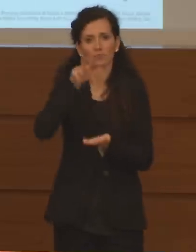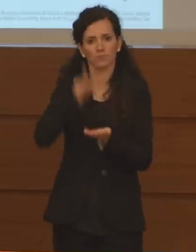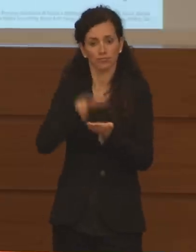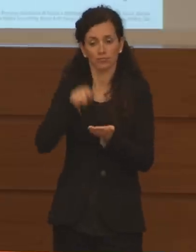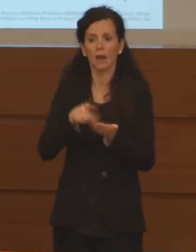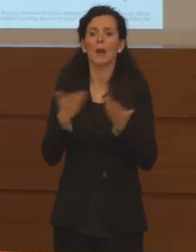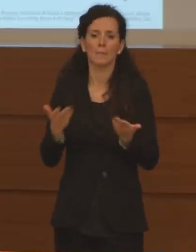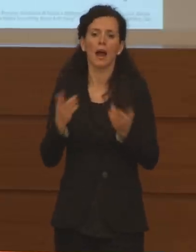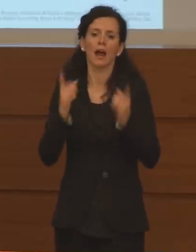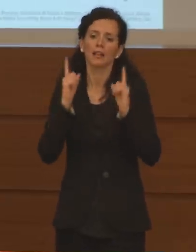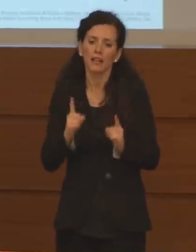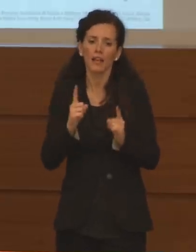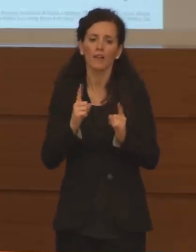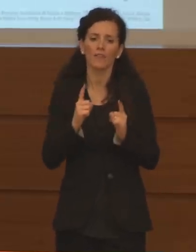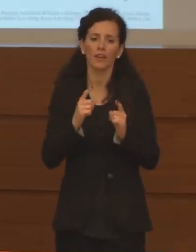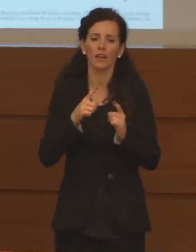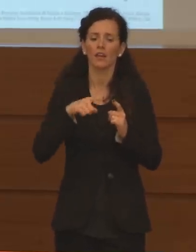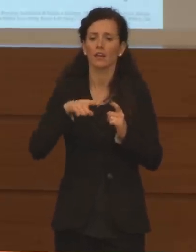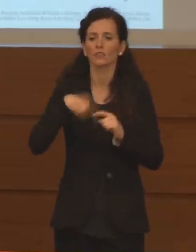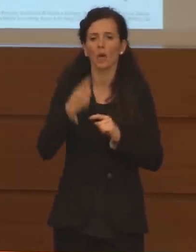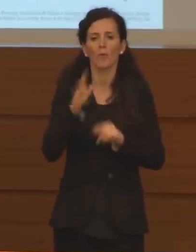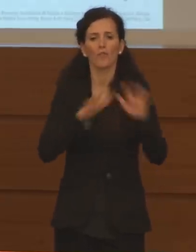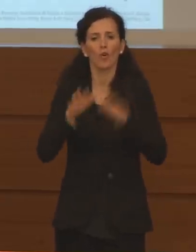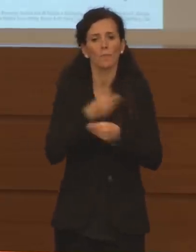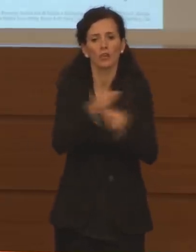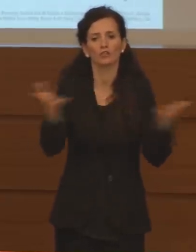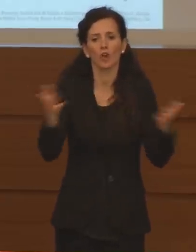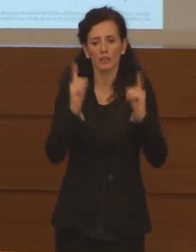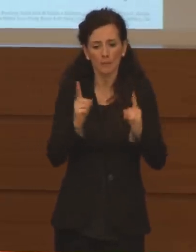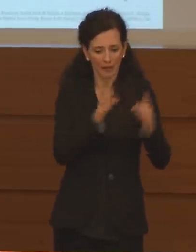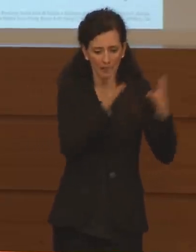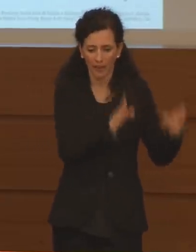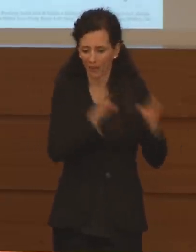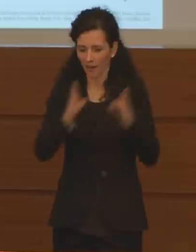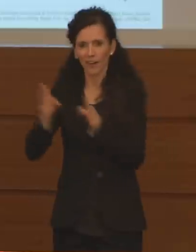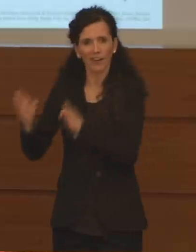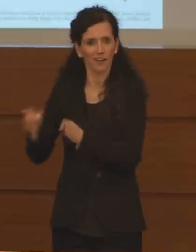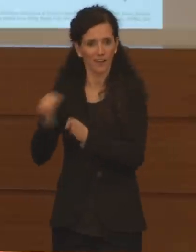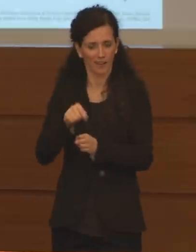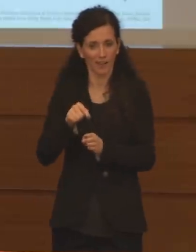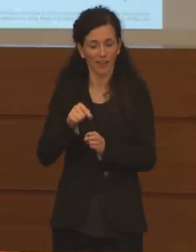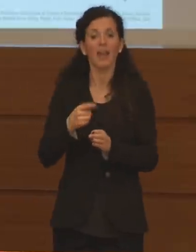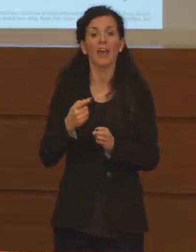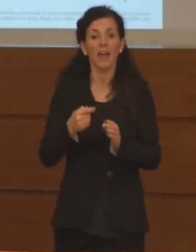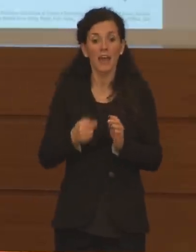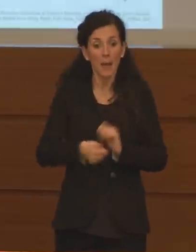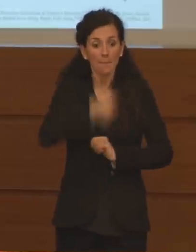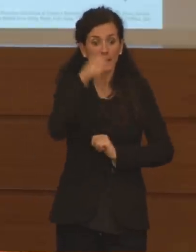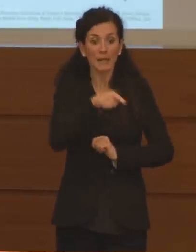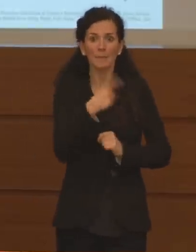comparsa sintomi e i primi casi ricostruendoli retrospettivamente